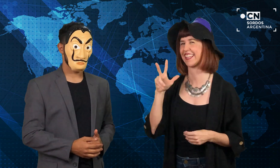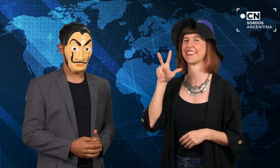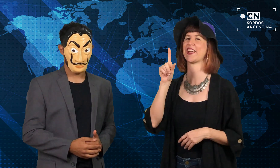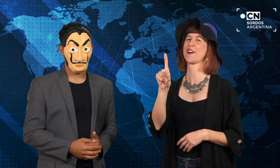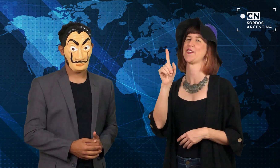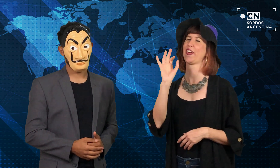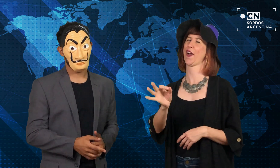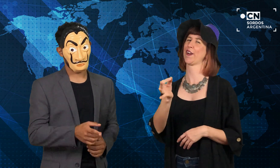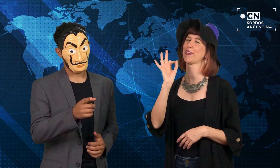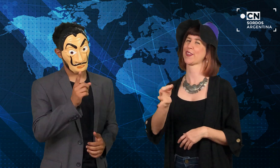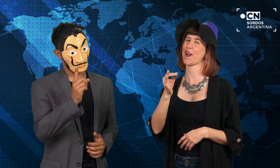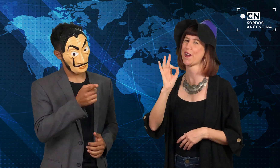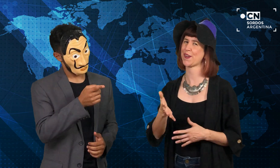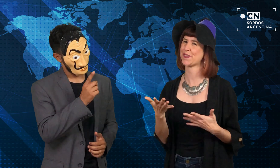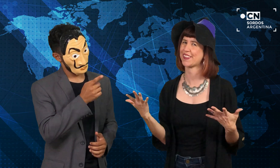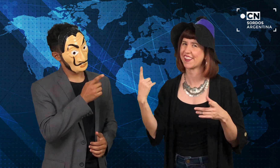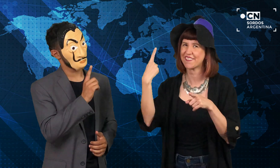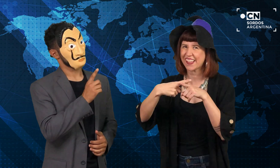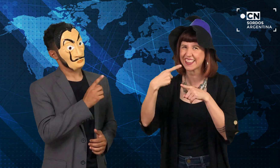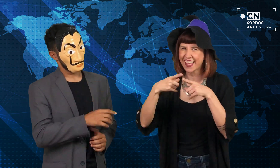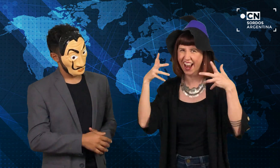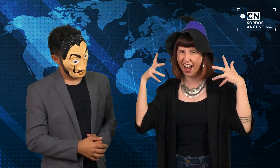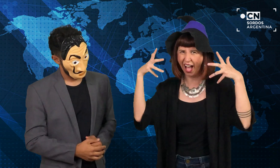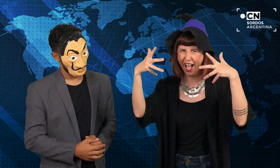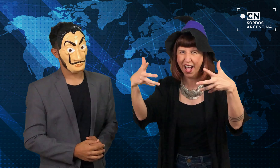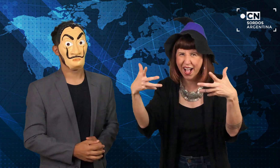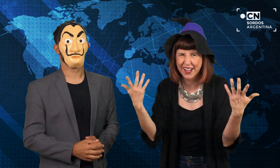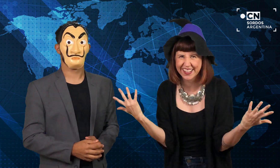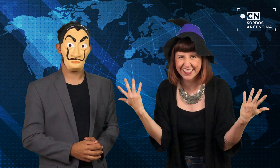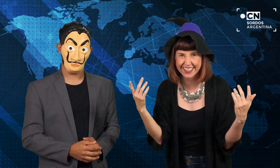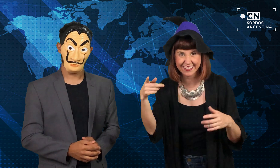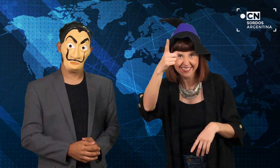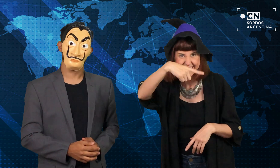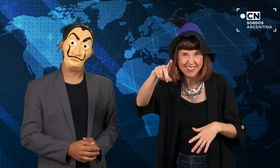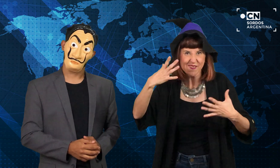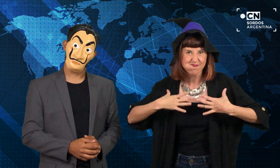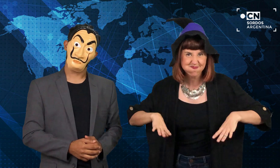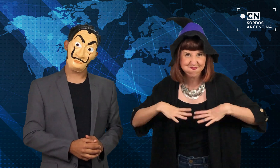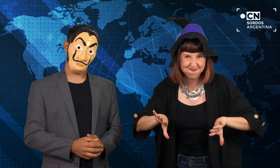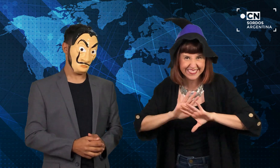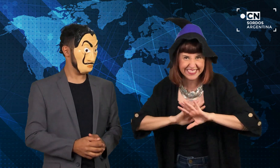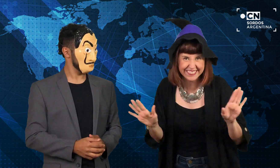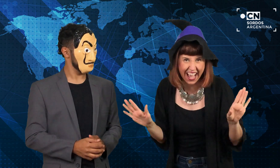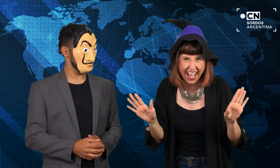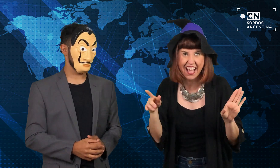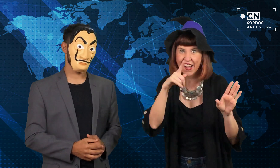Es 31 de octubre, se festeja Halloween. ¿Ya están disfrasados?